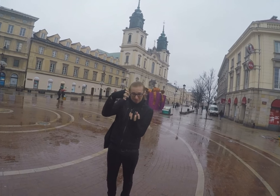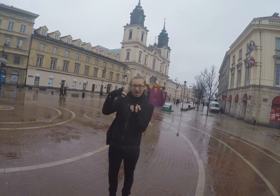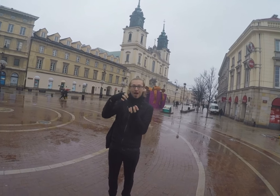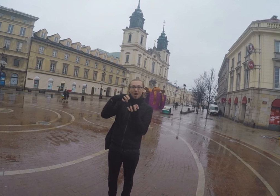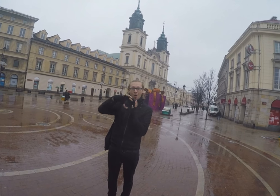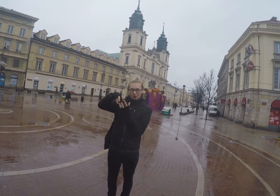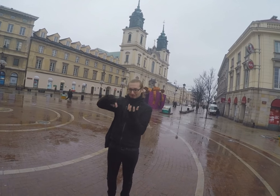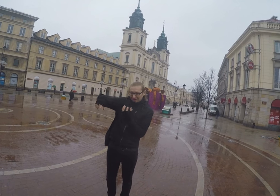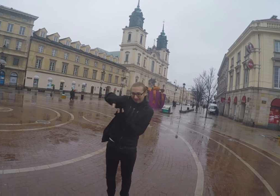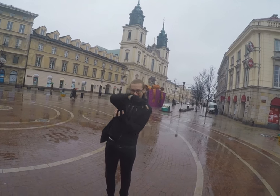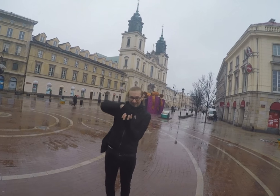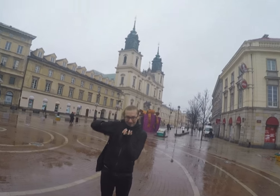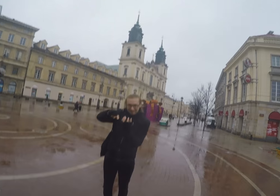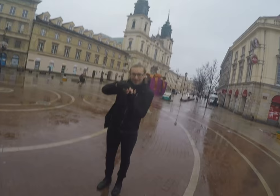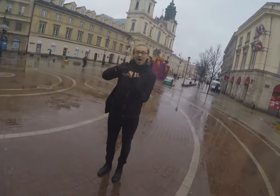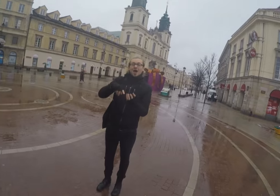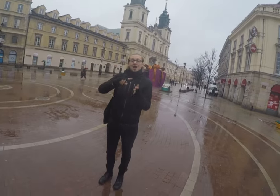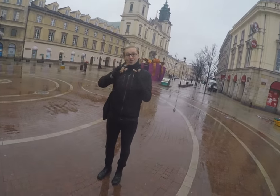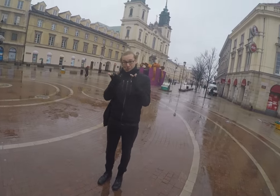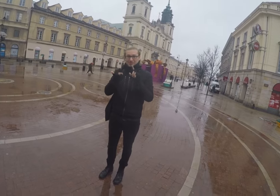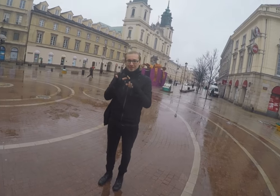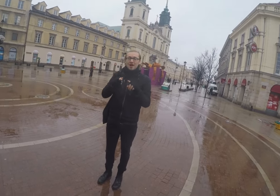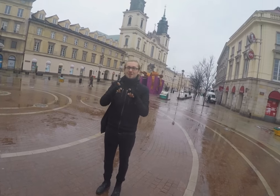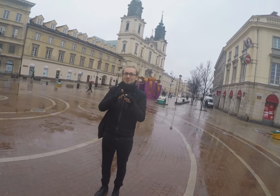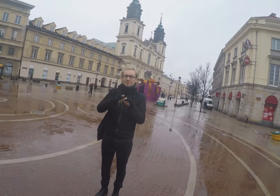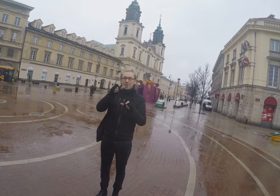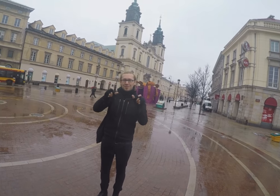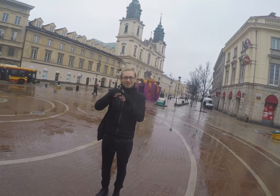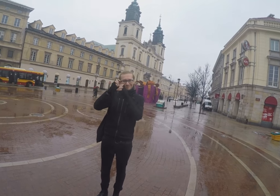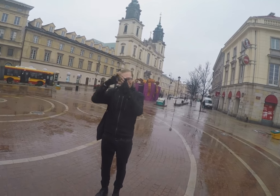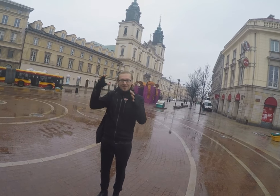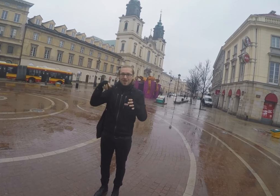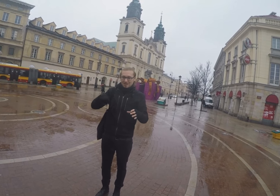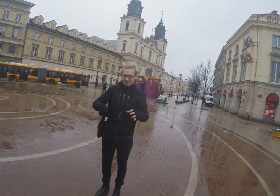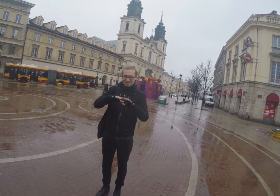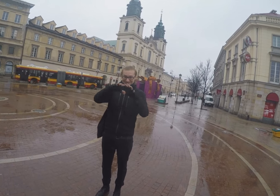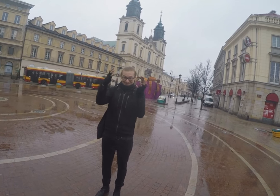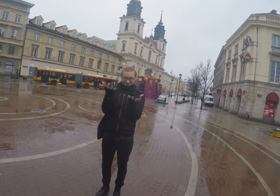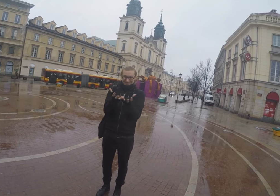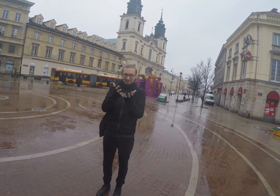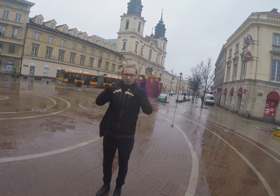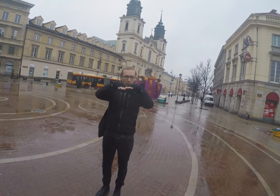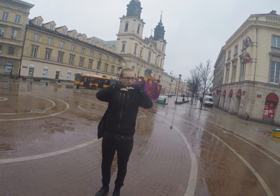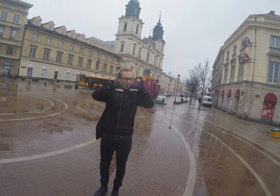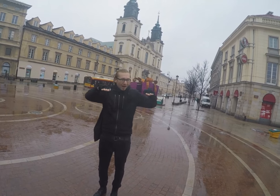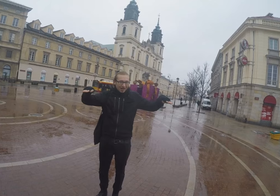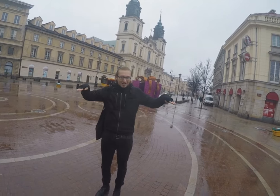Die Sonne ist das Zentrum und wir umkreisen sie. Früher dachten auch noch alle Menschen die Erde wäre flach.